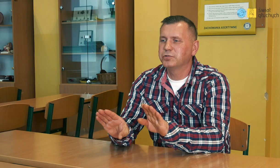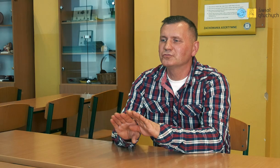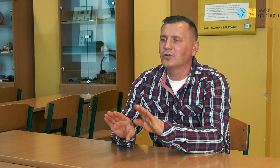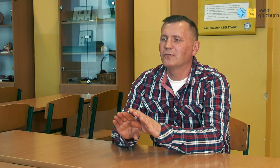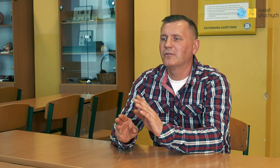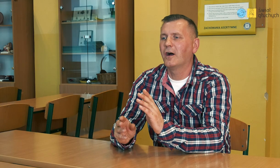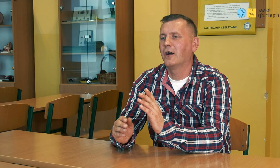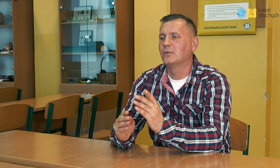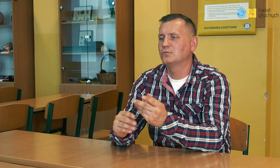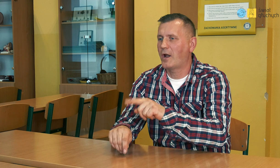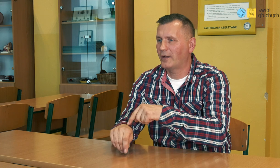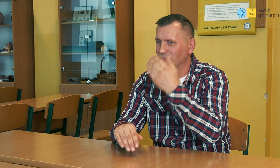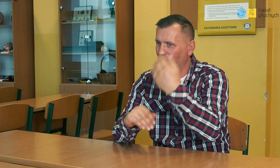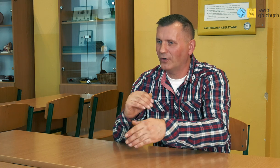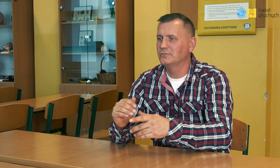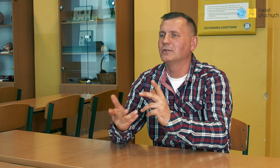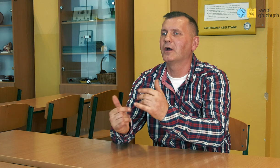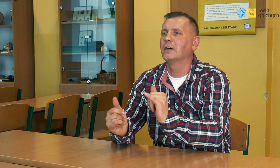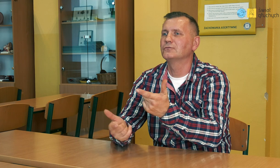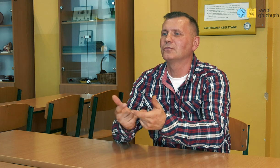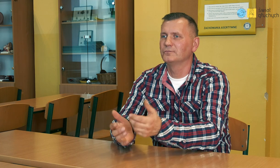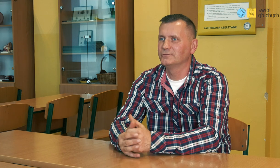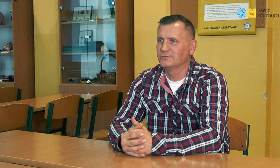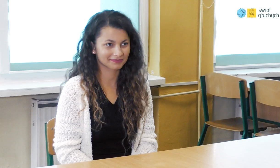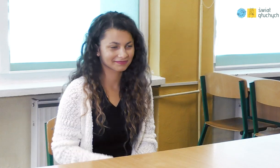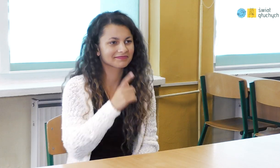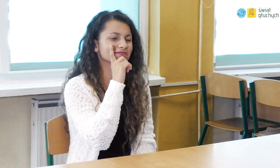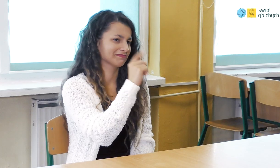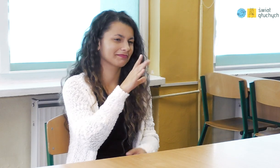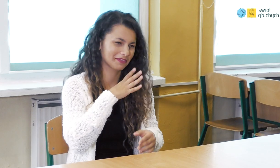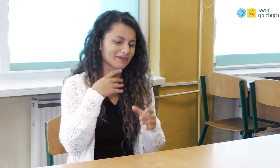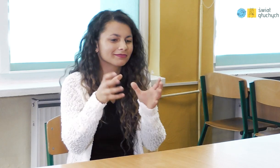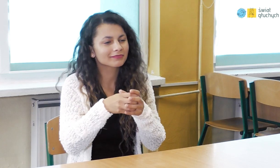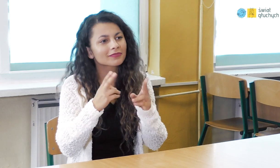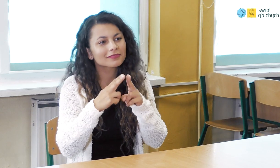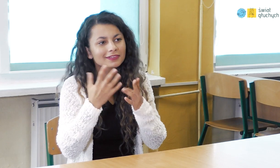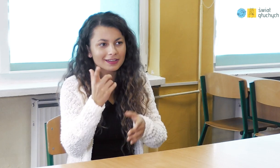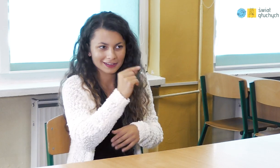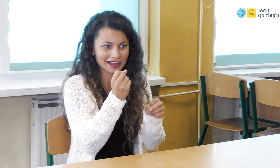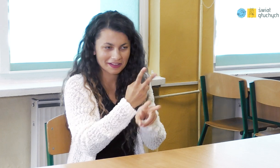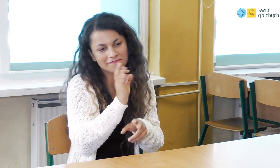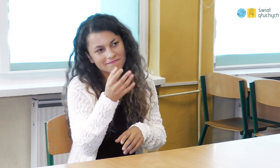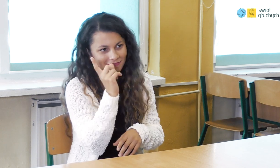Co robiłaś po lekcjach w podstawówce? Umawialiśmy się do kina.